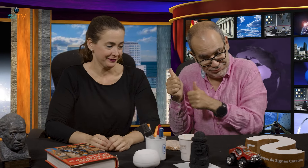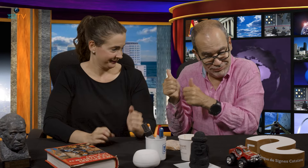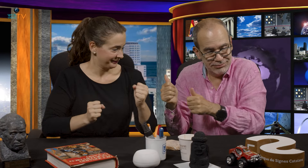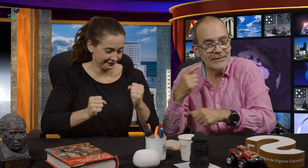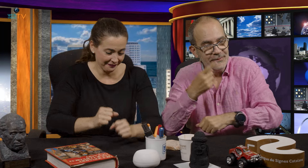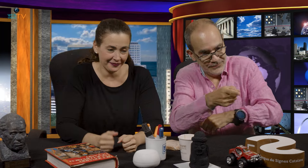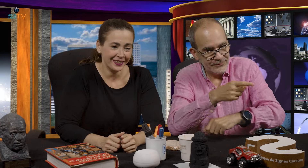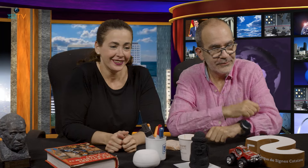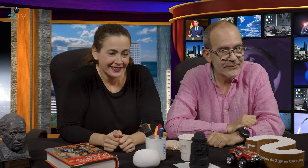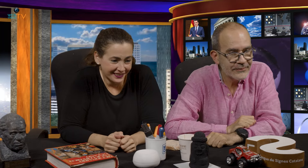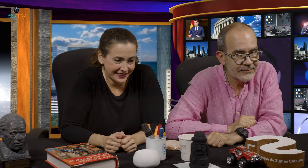Como quieras